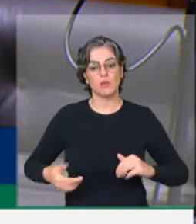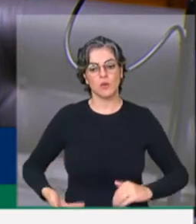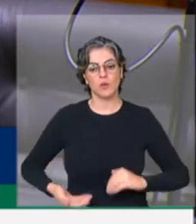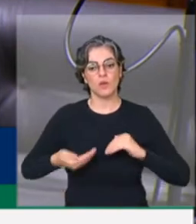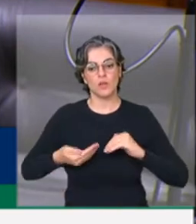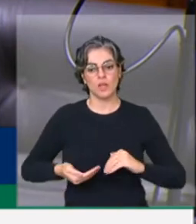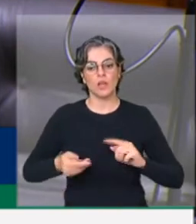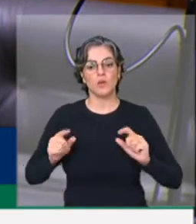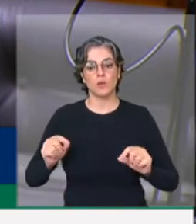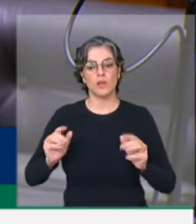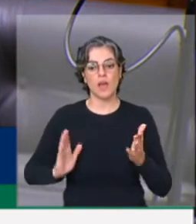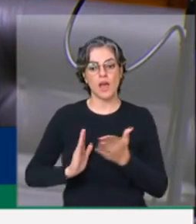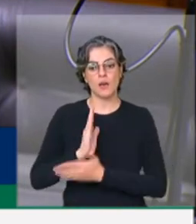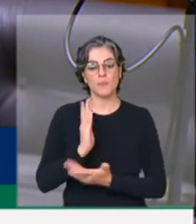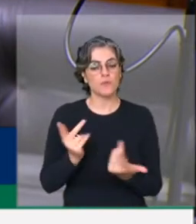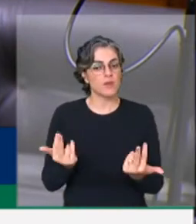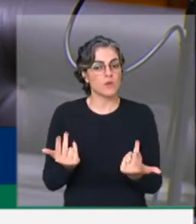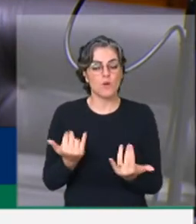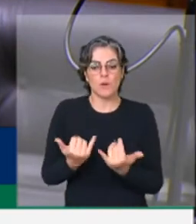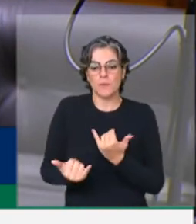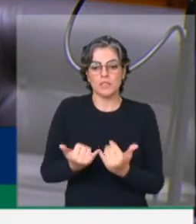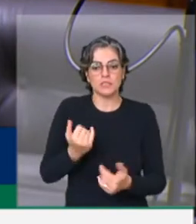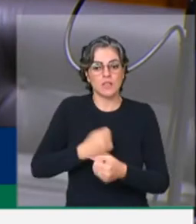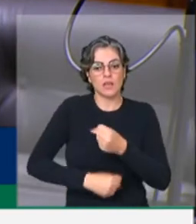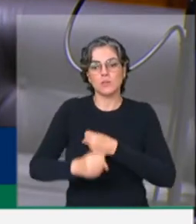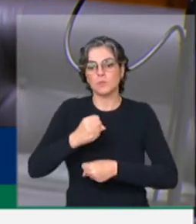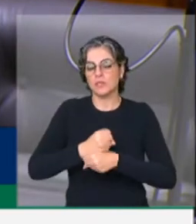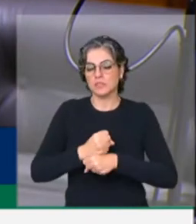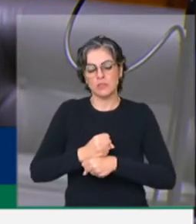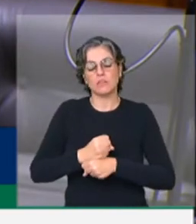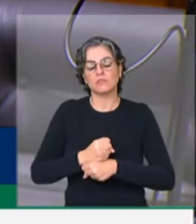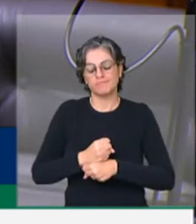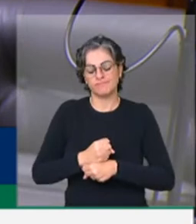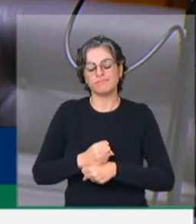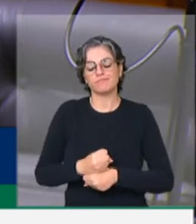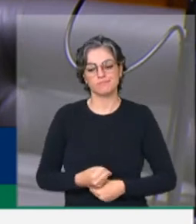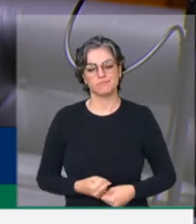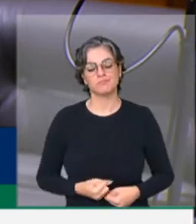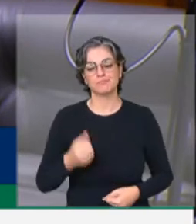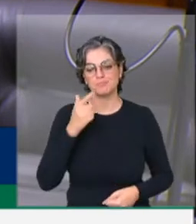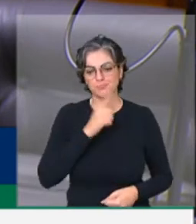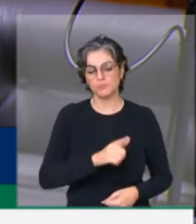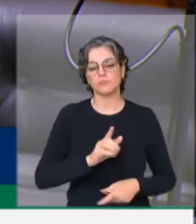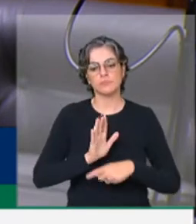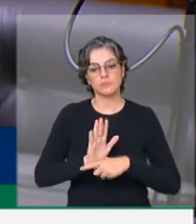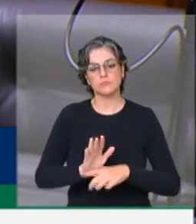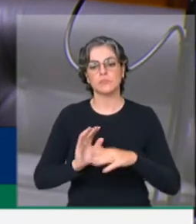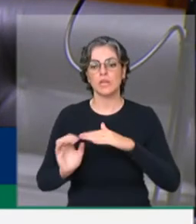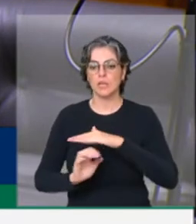PRECISAMOS NESSE CONGRESSO DE APROVAR MEDIDAS SEMELHANTES COMO FOI VOTADO NO ANO PASSADO, PARA QUE NÓS POSSAMOS PERMITIR QUE AS EMPRESAS POSSAM NEGOCIAR SUAS